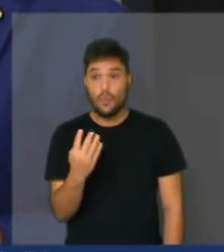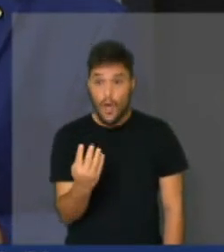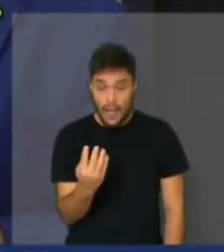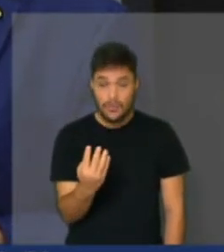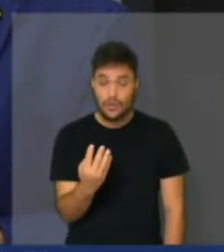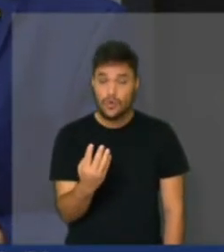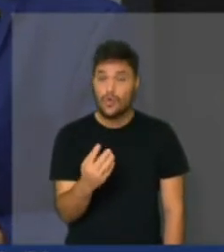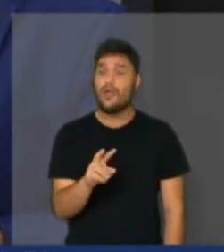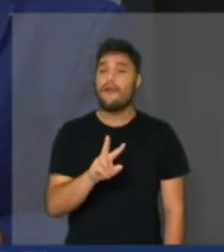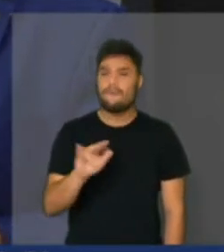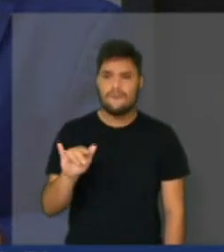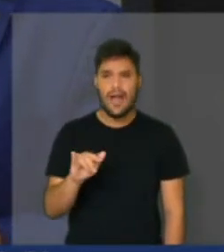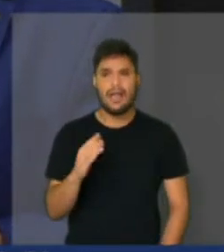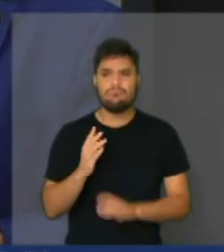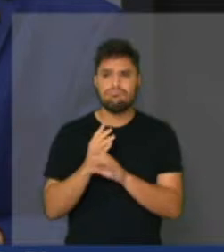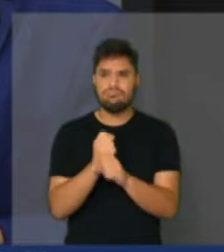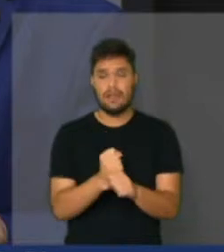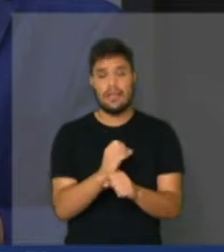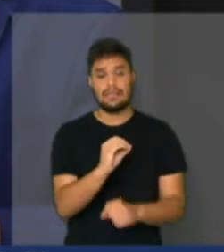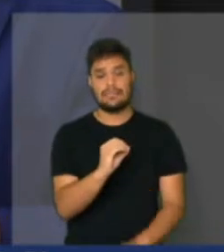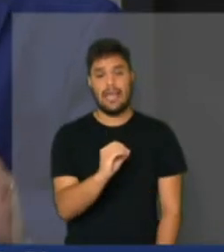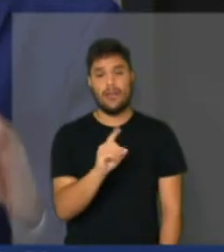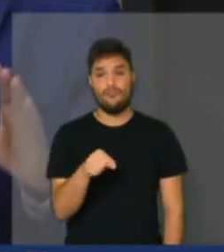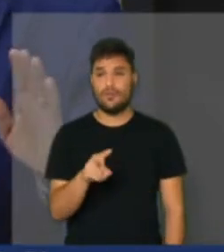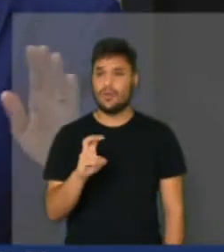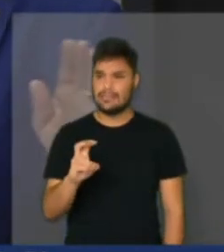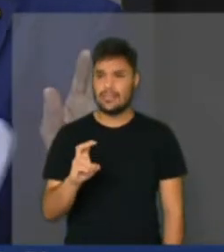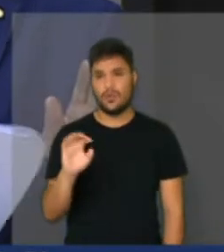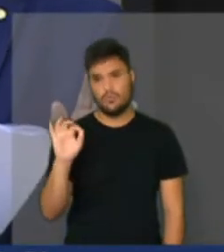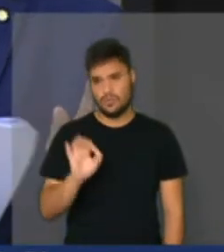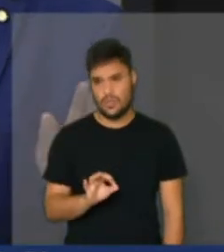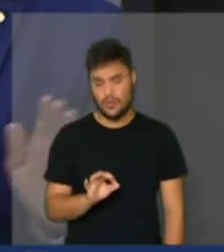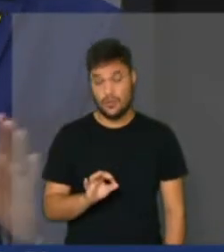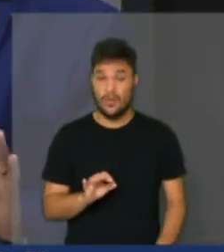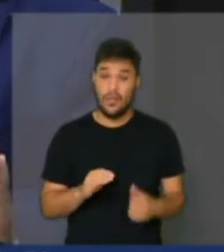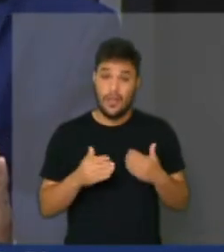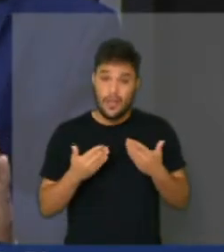SER... 0, 5%. ENTÃO SEM CORRIGIR A ARRECADAÇÃO DA